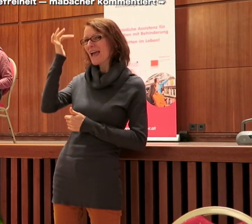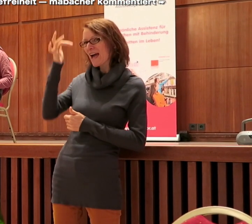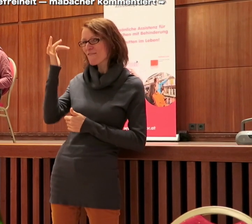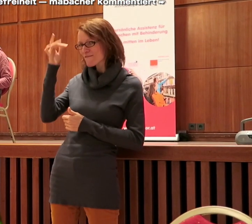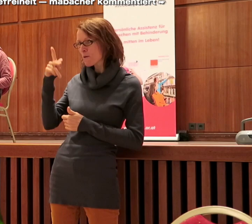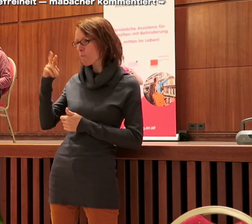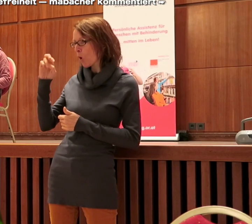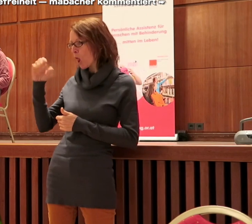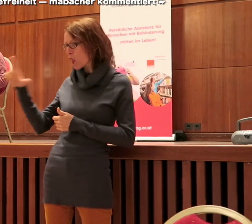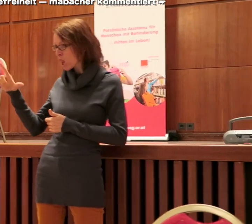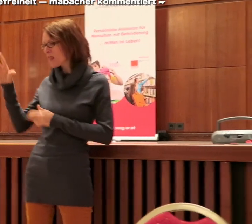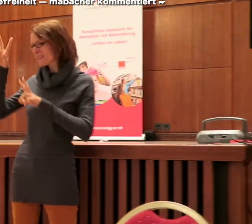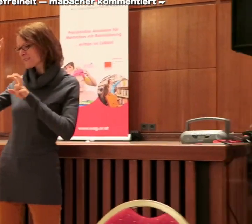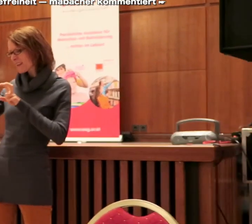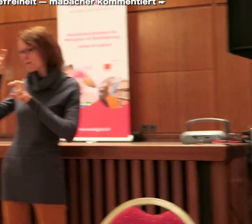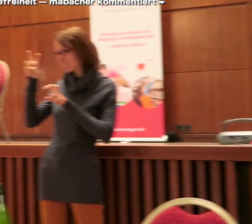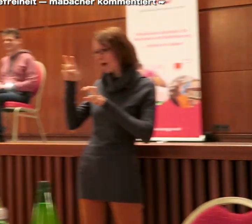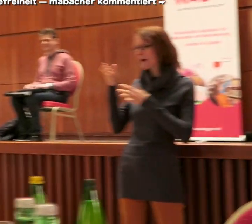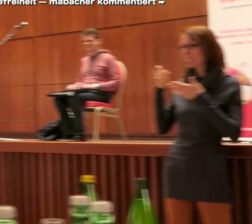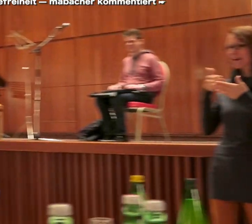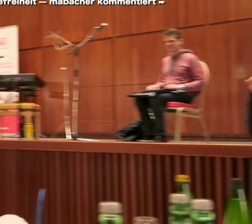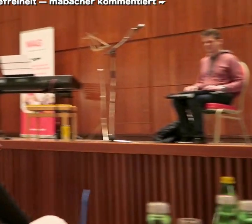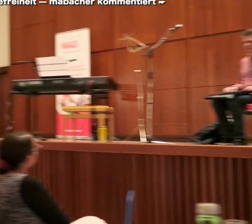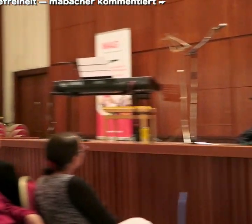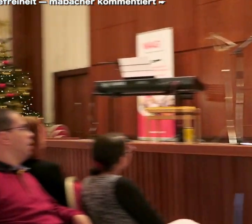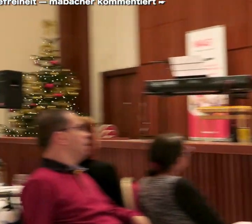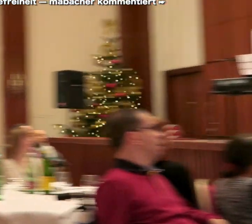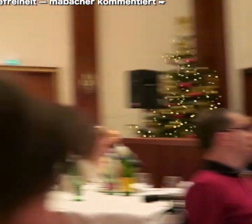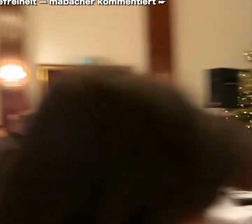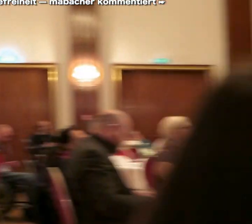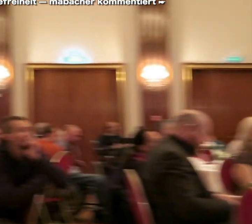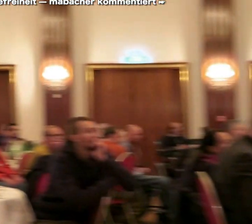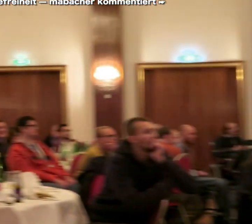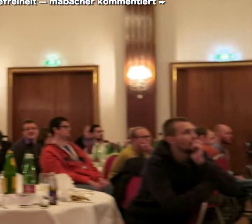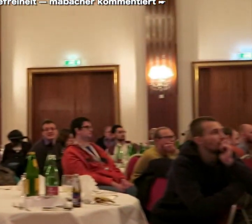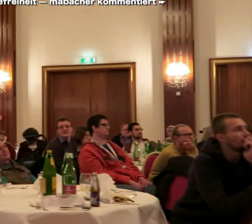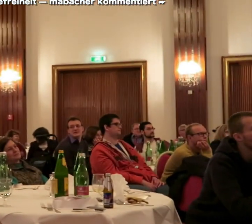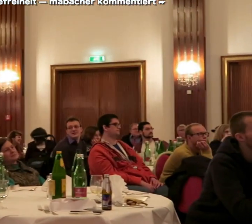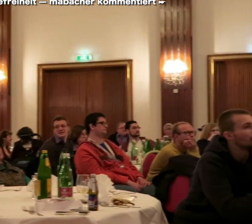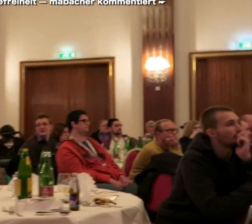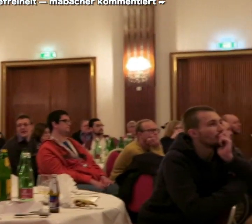"Barrierefreiheit, wo sind wir denn leicht?!" Dem Herrn muss man einfach sagen, wir sind in Österreich